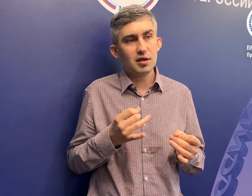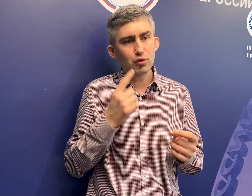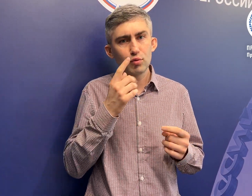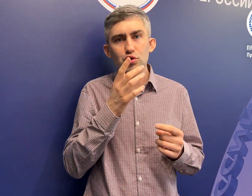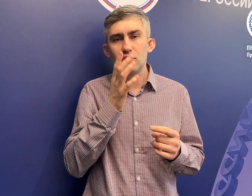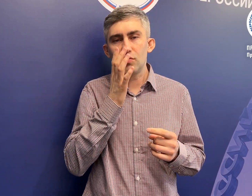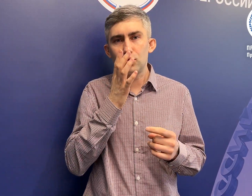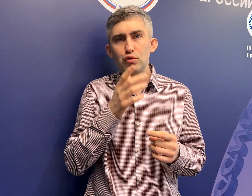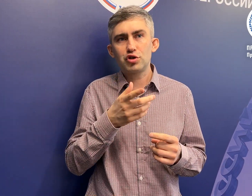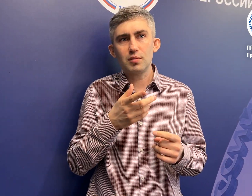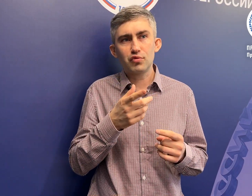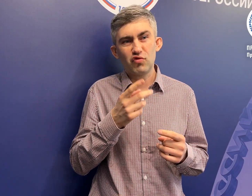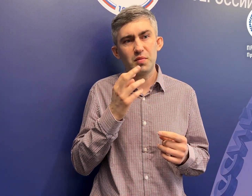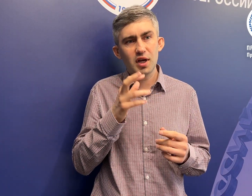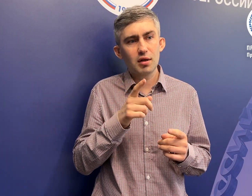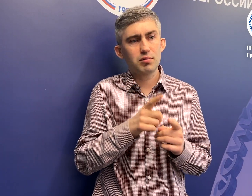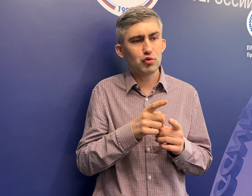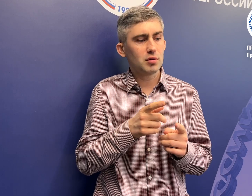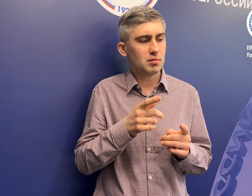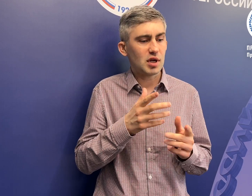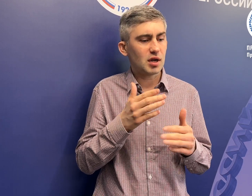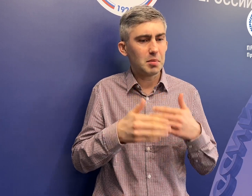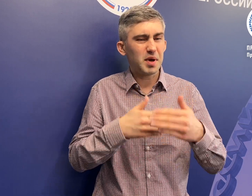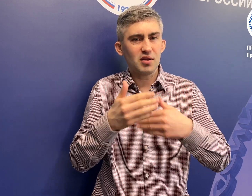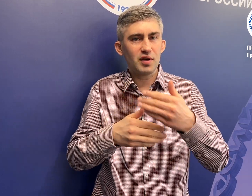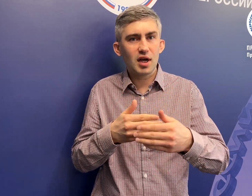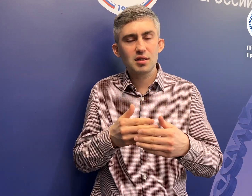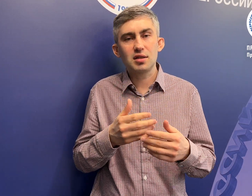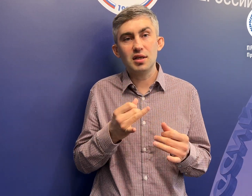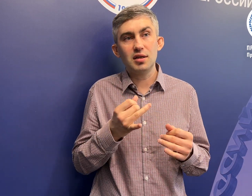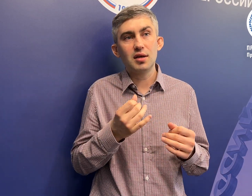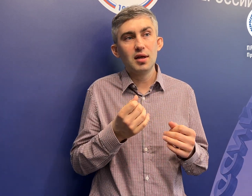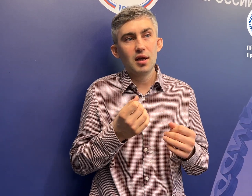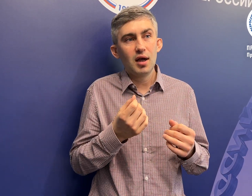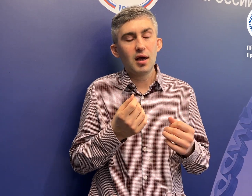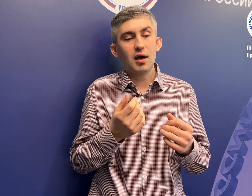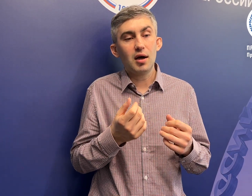Я думаю, что в будущем будем двигаться вперёд,